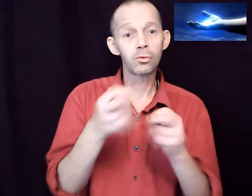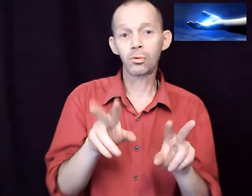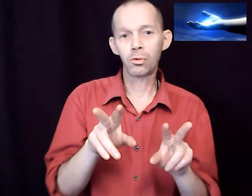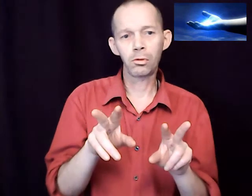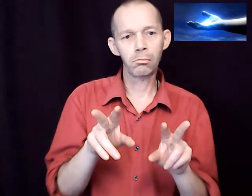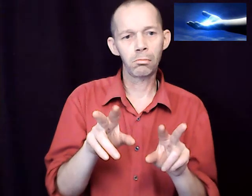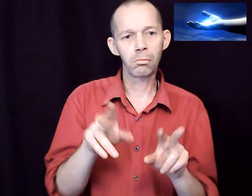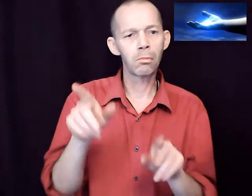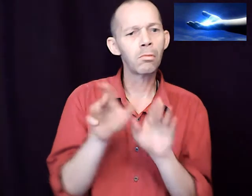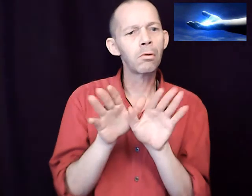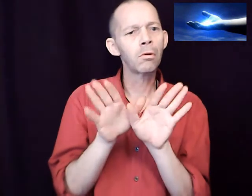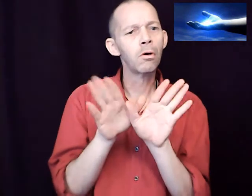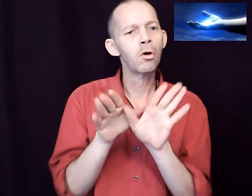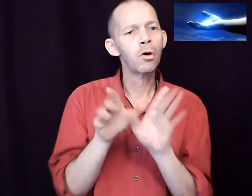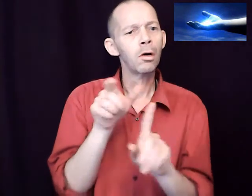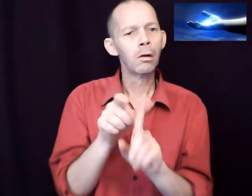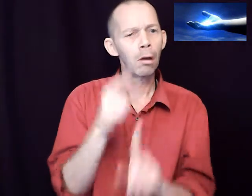Pas sûr, l'Ange-Gardien n' a pas le souci